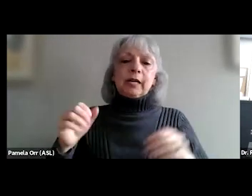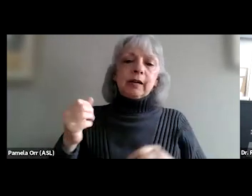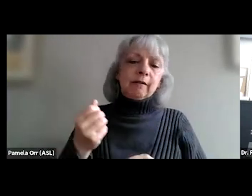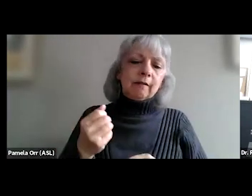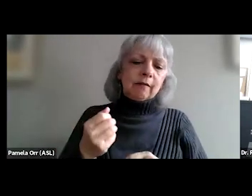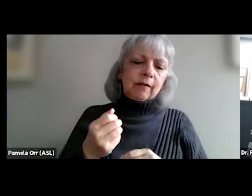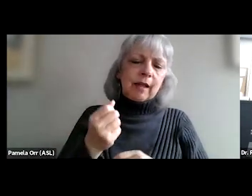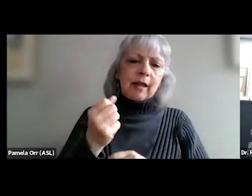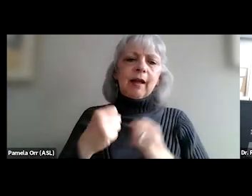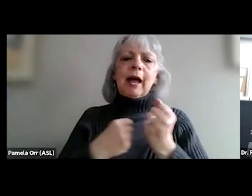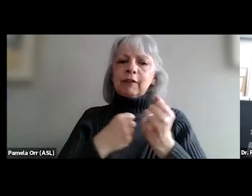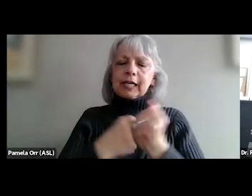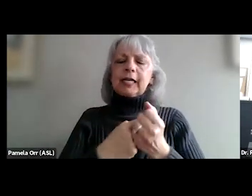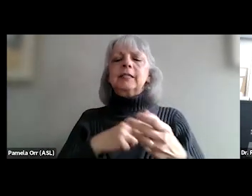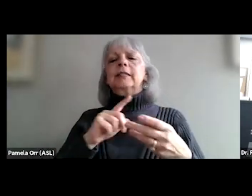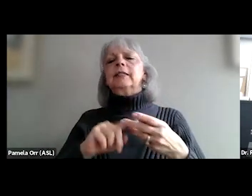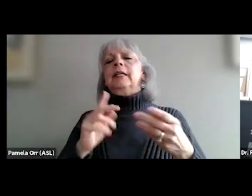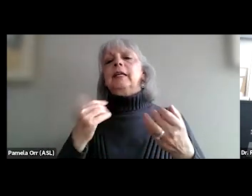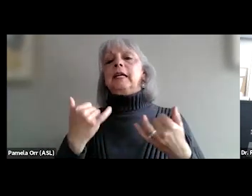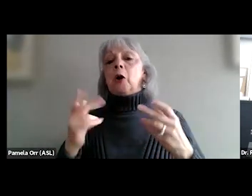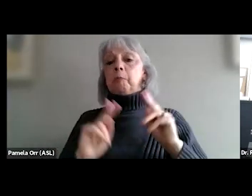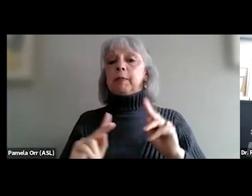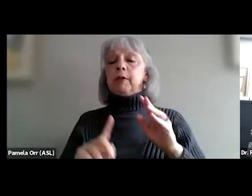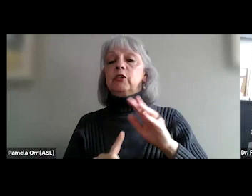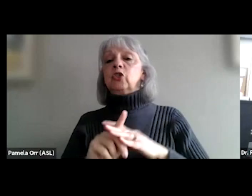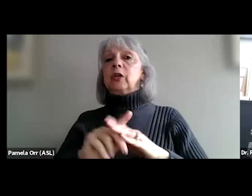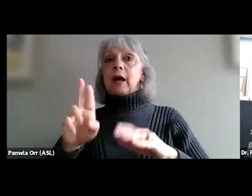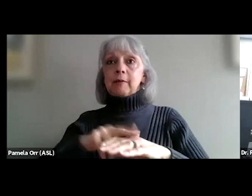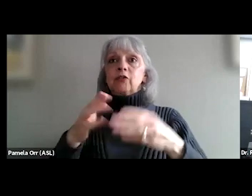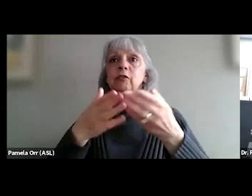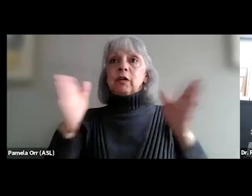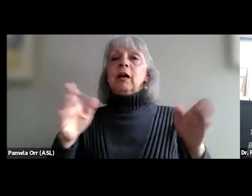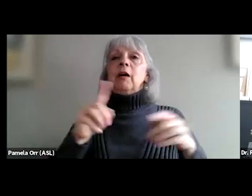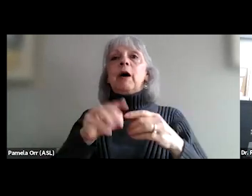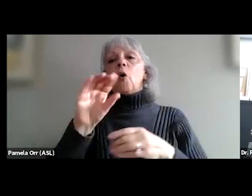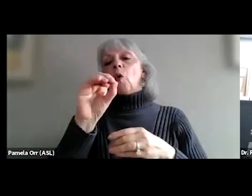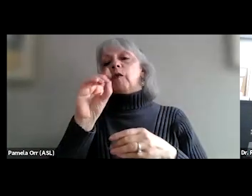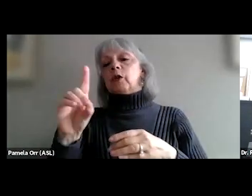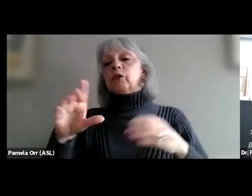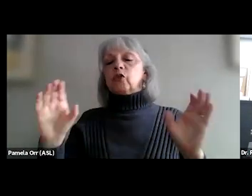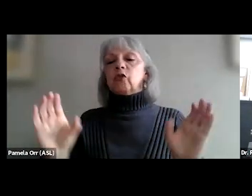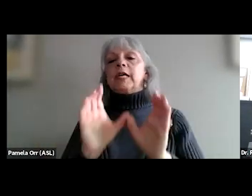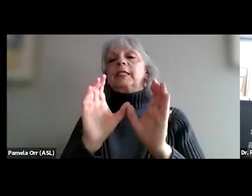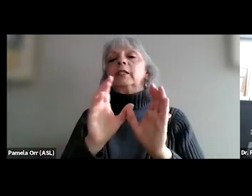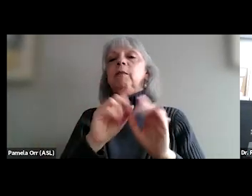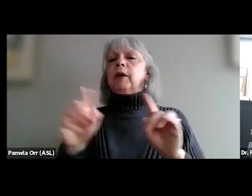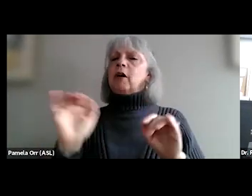ahora la gente se preocupa a nivel nacional, tanto por la crisis de sobredosis como por la equidad racial más que en el pasado.